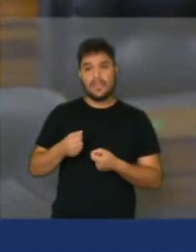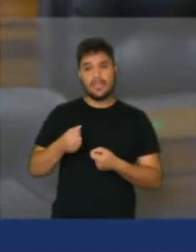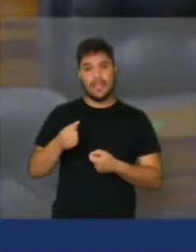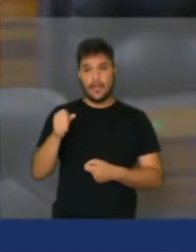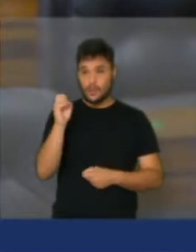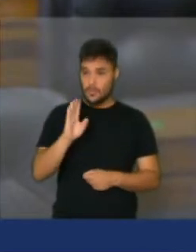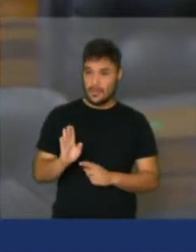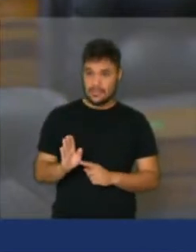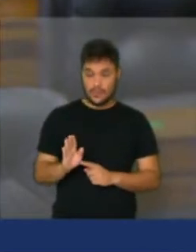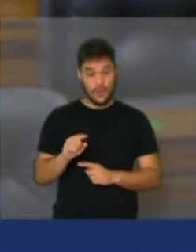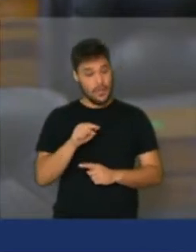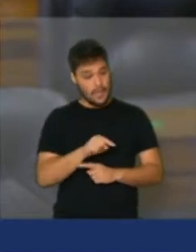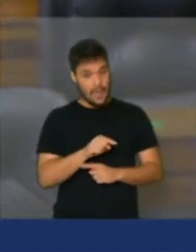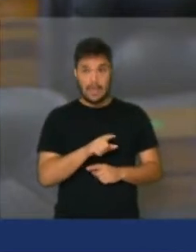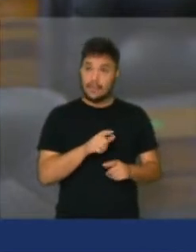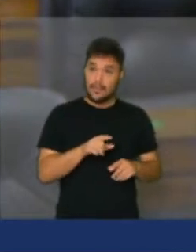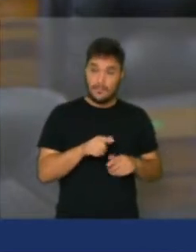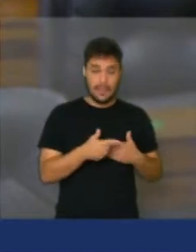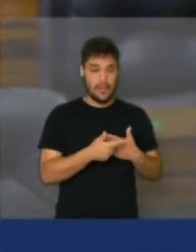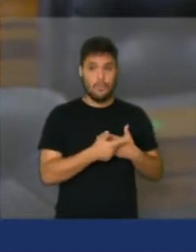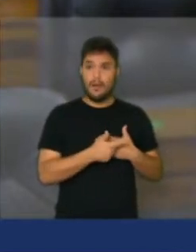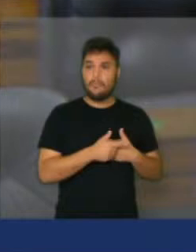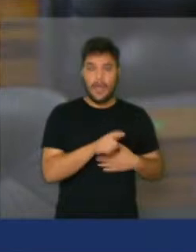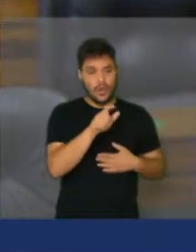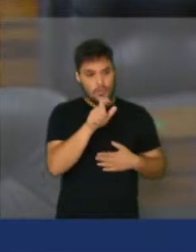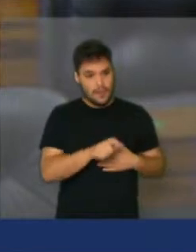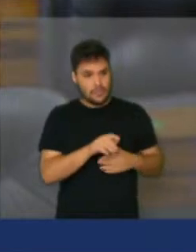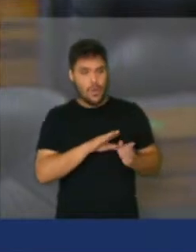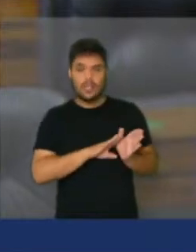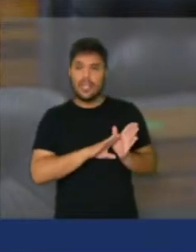APENAS NA GESTÃO DELE COMO MINISTRO, O DÓLAR TEVE UM